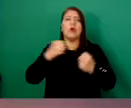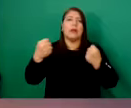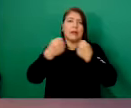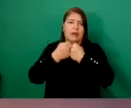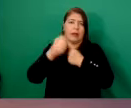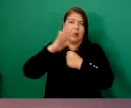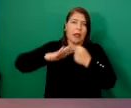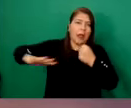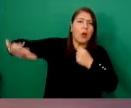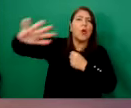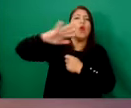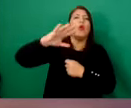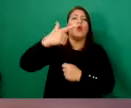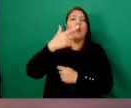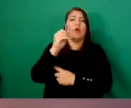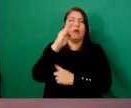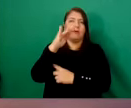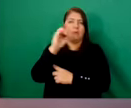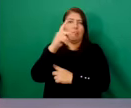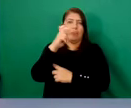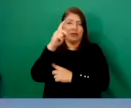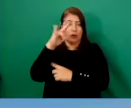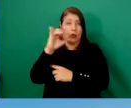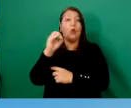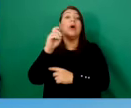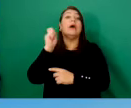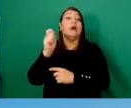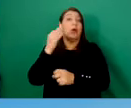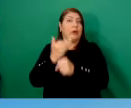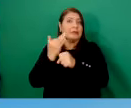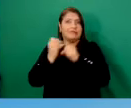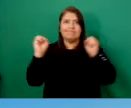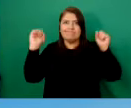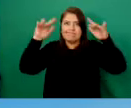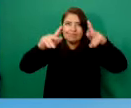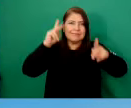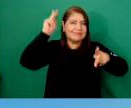y como está sumamente lleno de turistas por esto del mundial, que tal si nos damos una